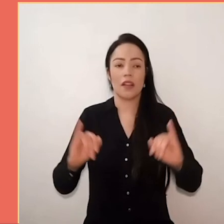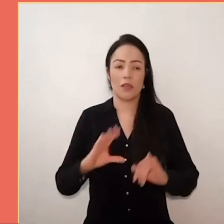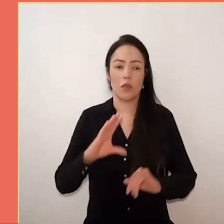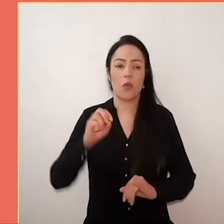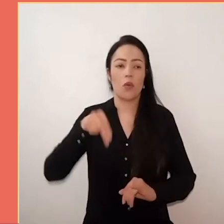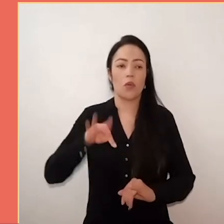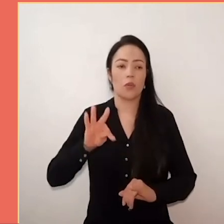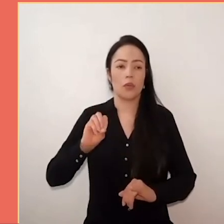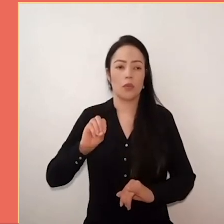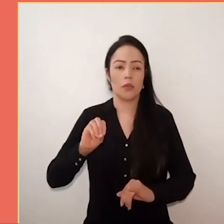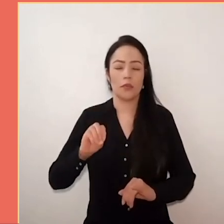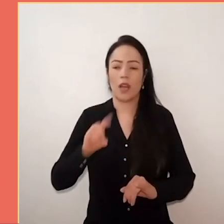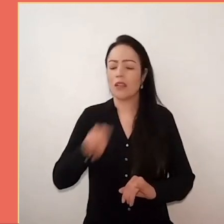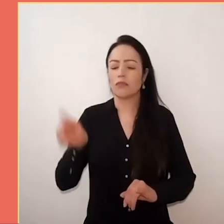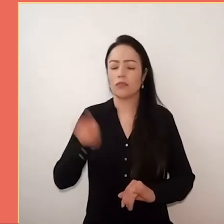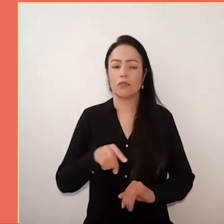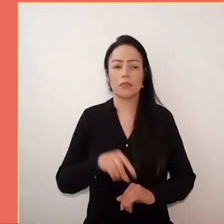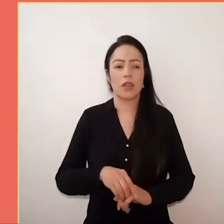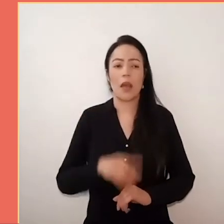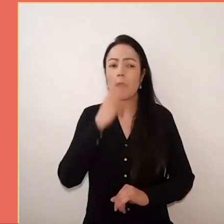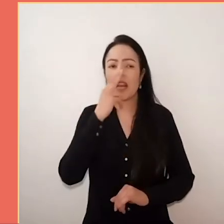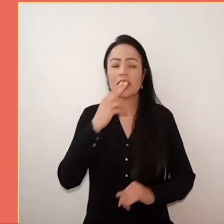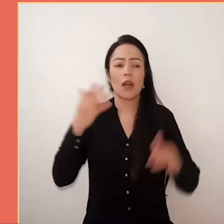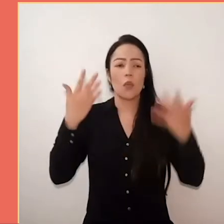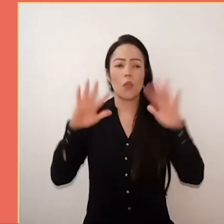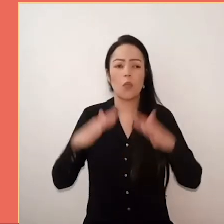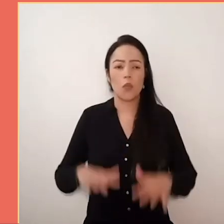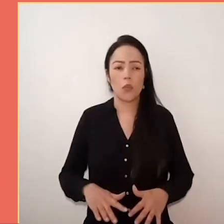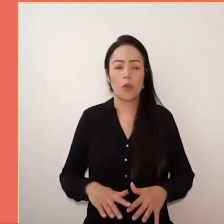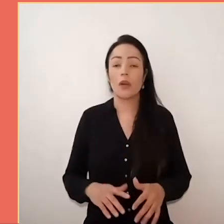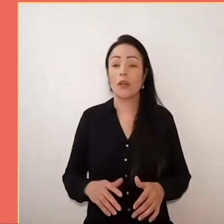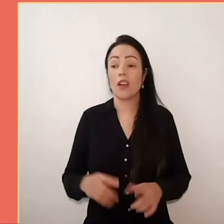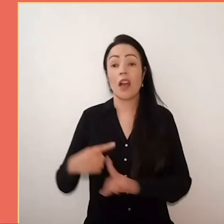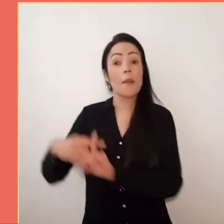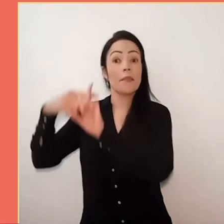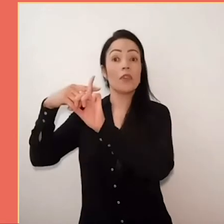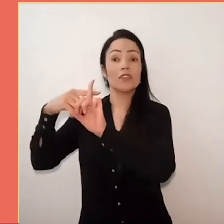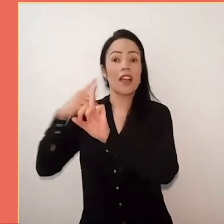Simplesmente descontrói o efeito positivo de contos.